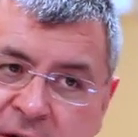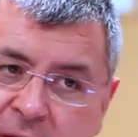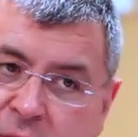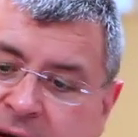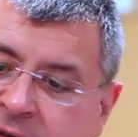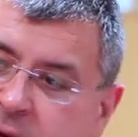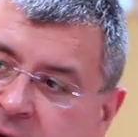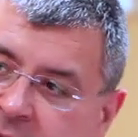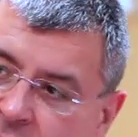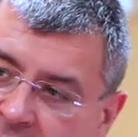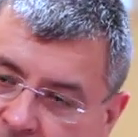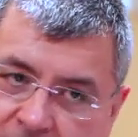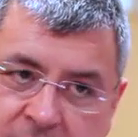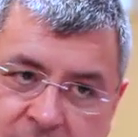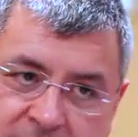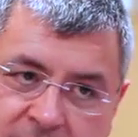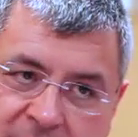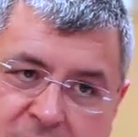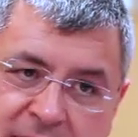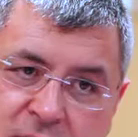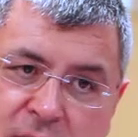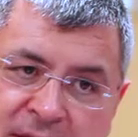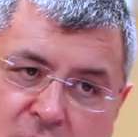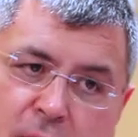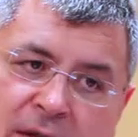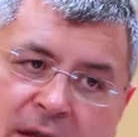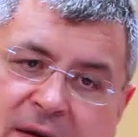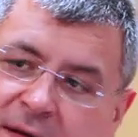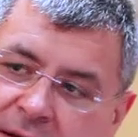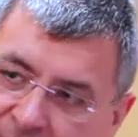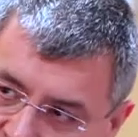las Cajas han funcionado como un "Banco de España" particular, es decir, las comunidades autónomas no podían emitir